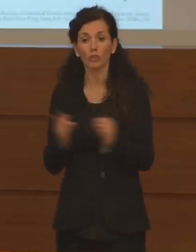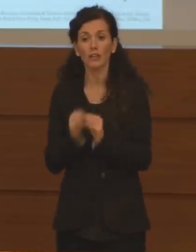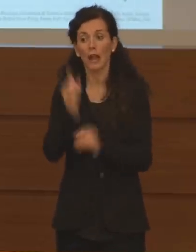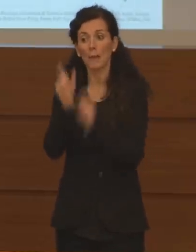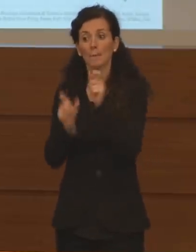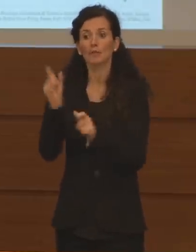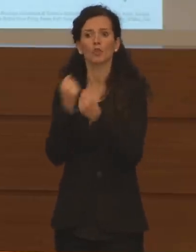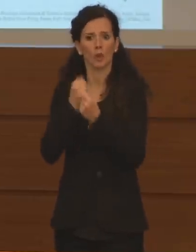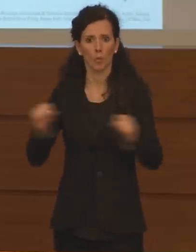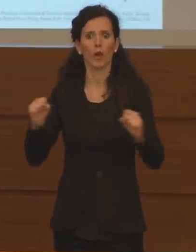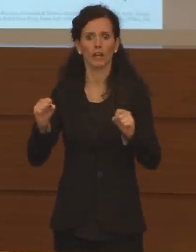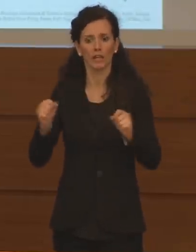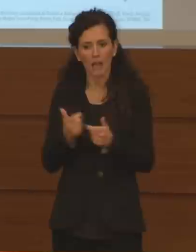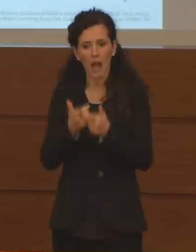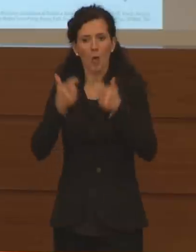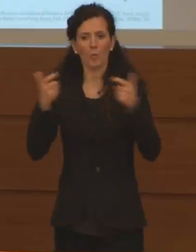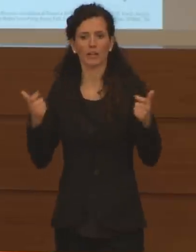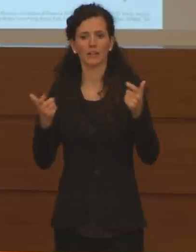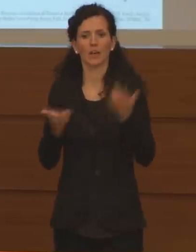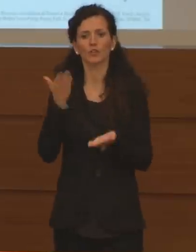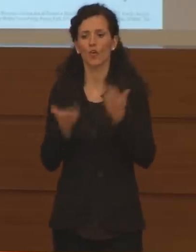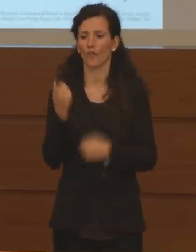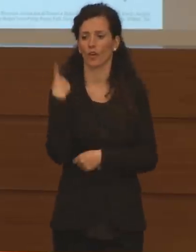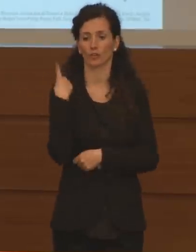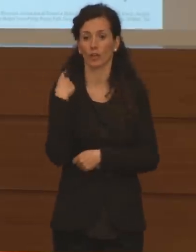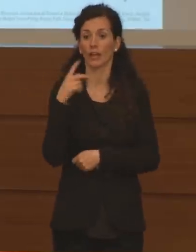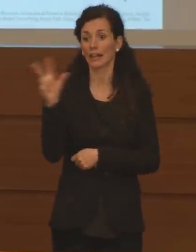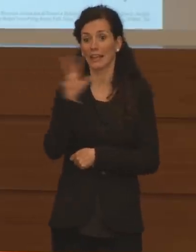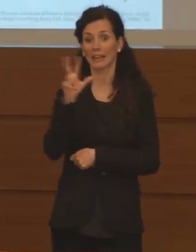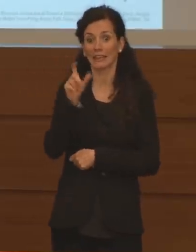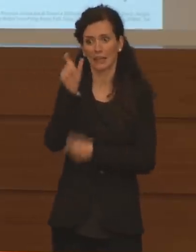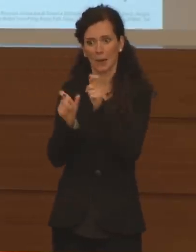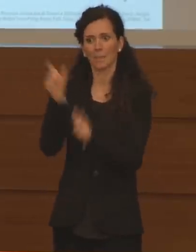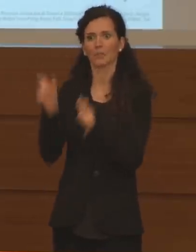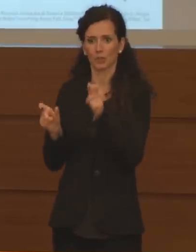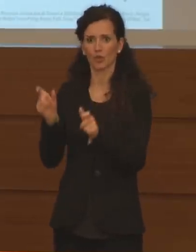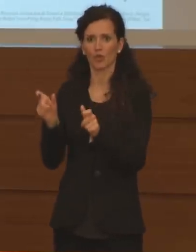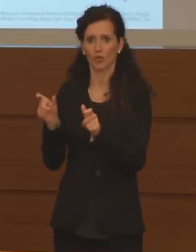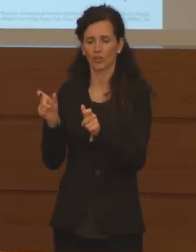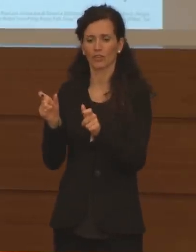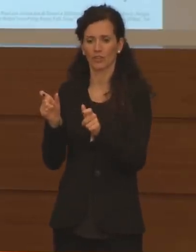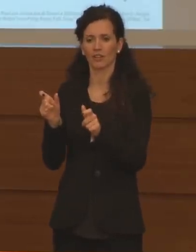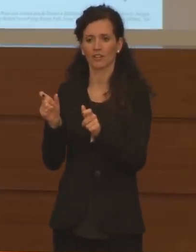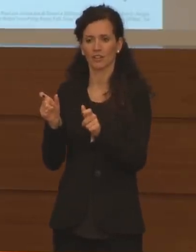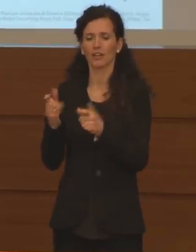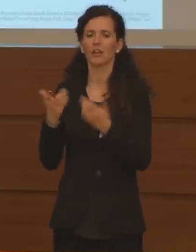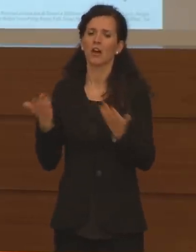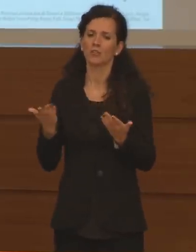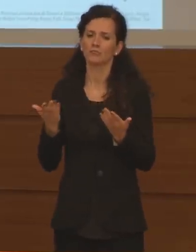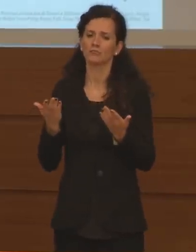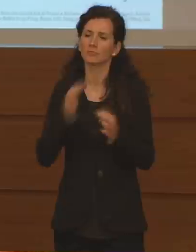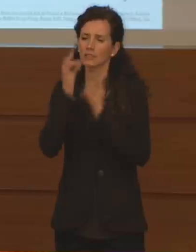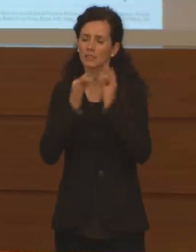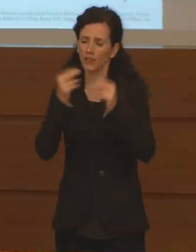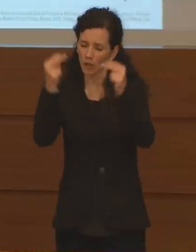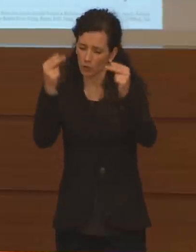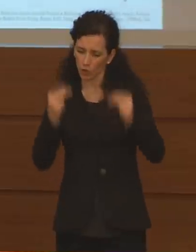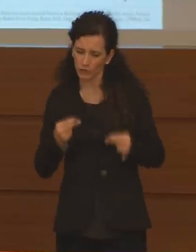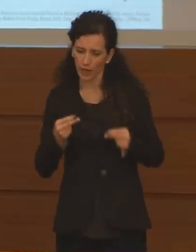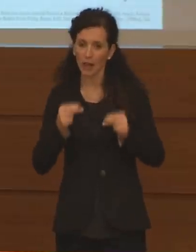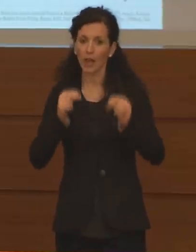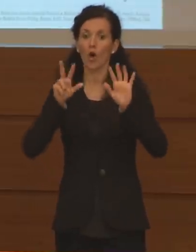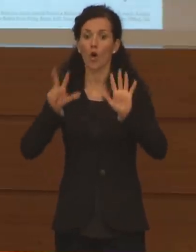incrementato rispetto a ieri di 33 unità e quindi abbiamo in totale 83 guariti